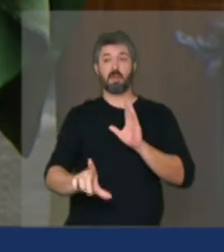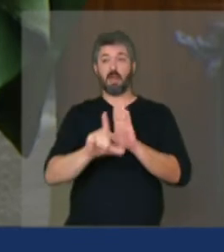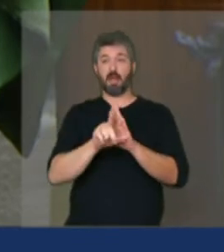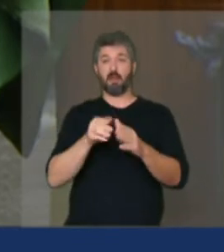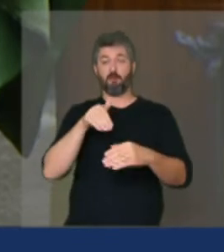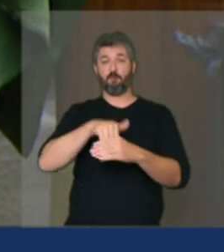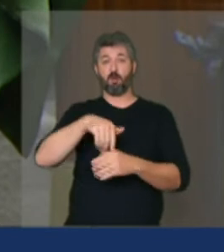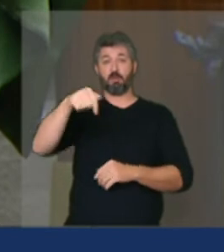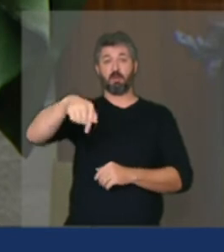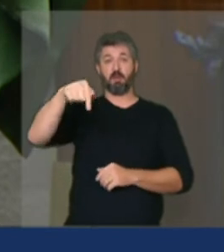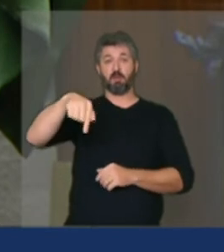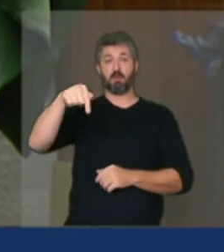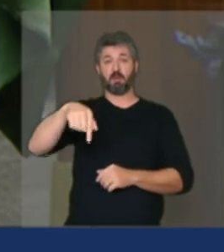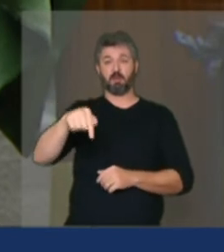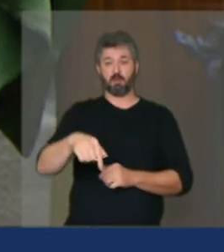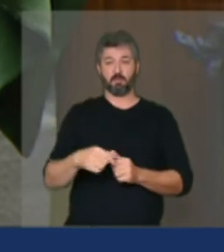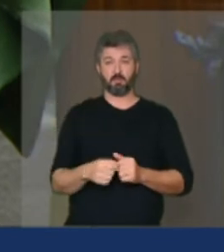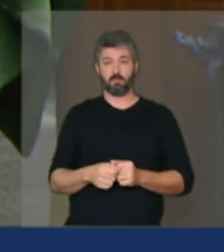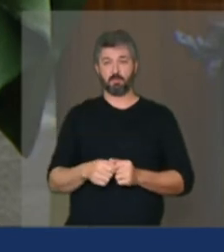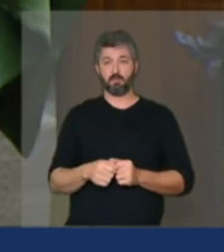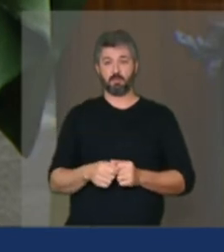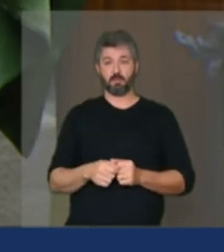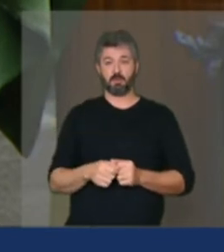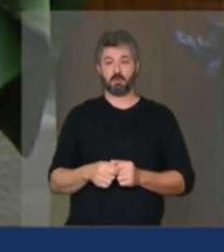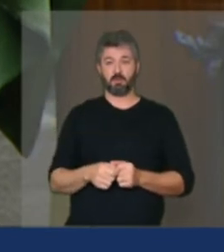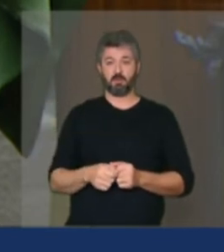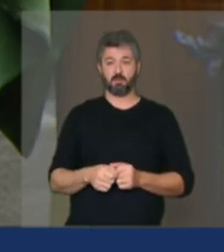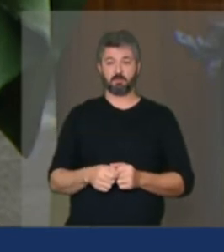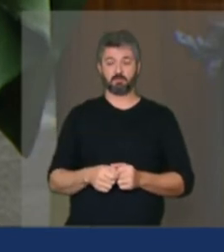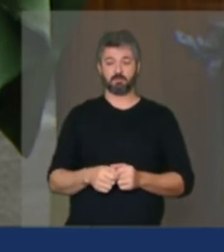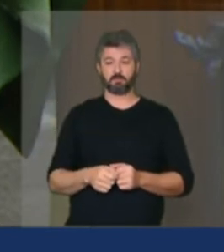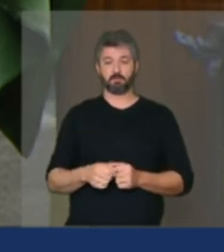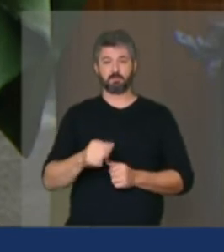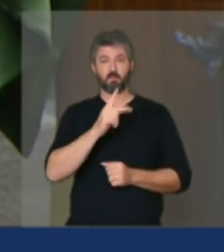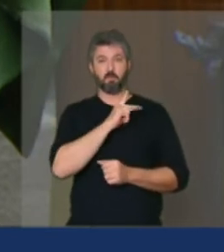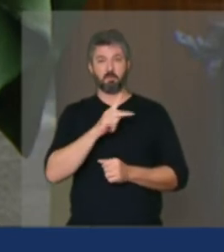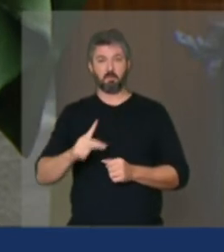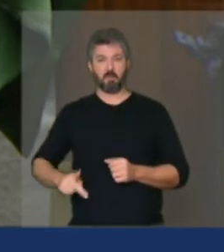CASA. O PRESIDENTE DESTE ILUSTRA O SEU ÓDIO, O SEU RACISMO, A LGBT FOBIA, O